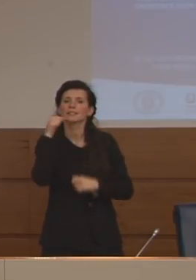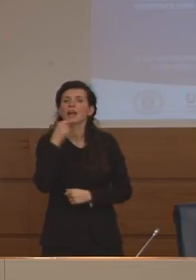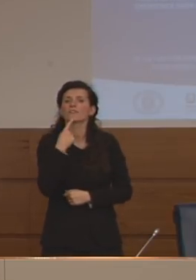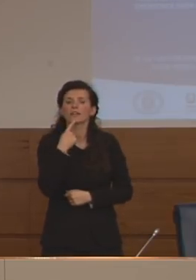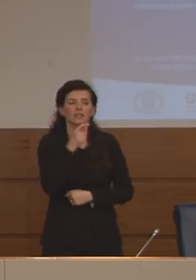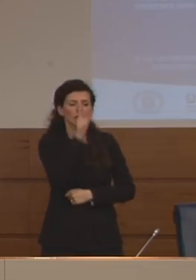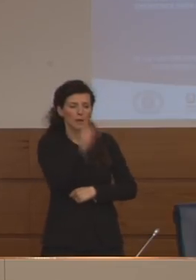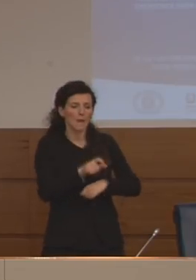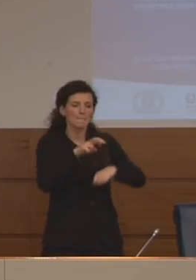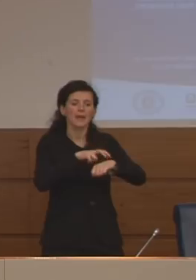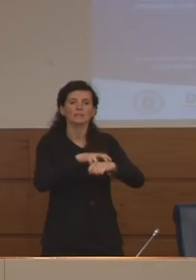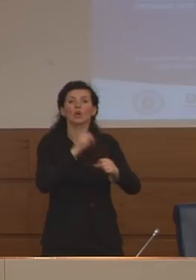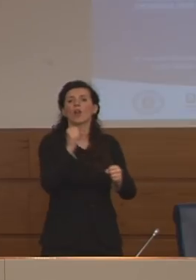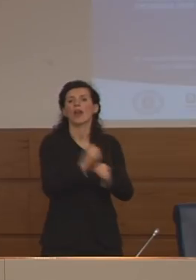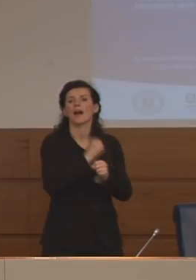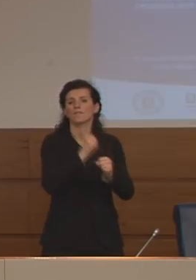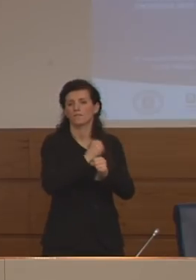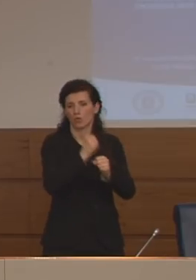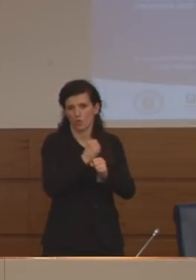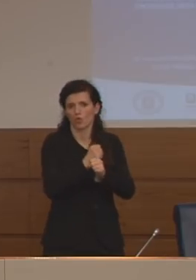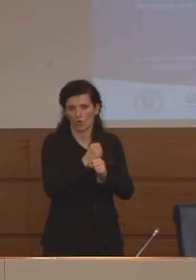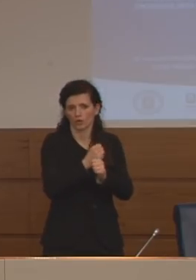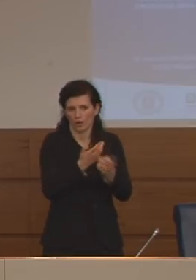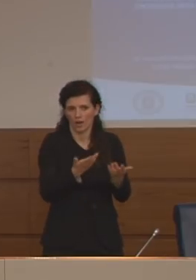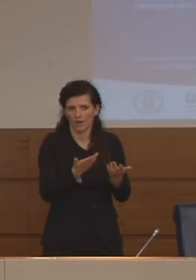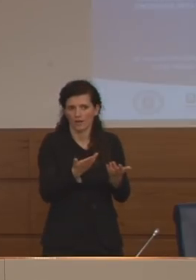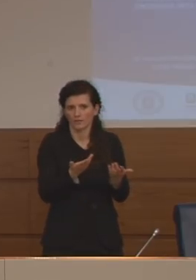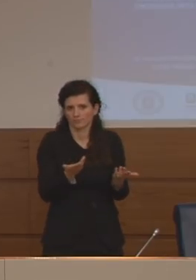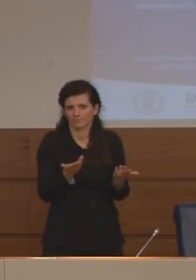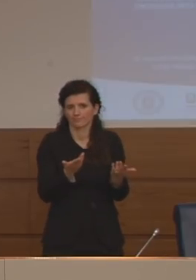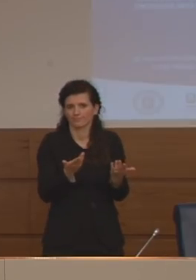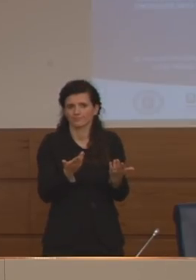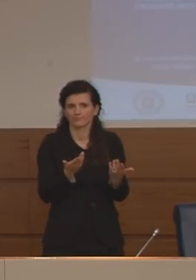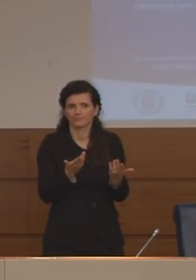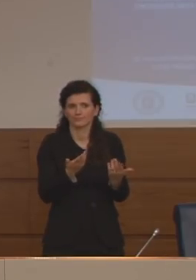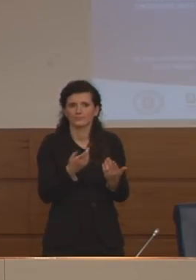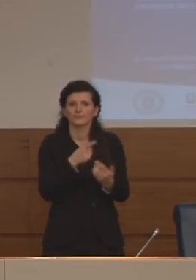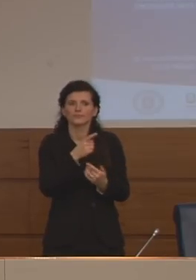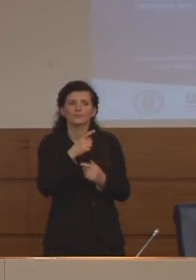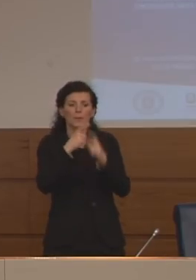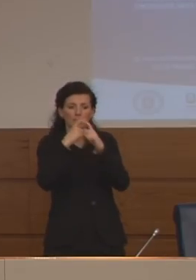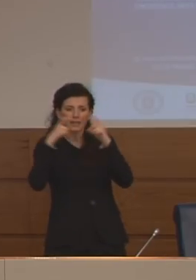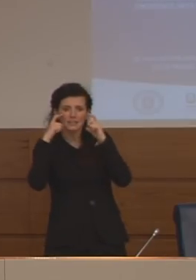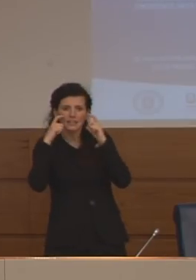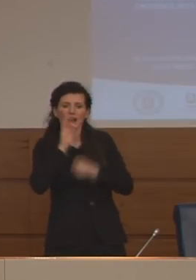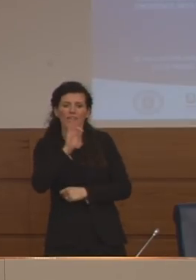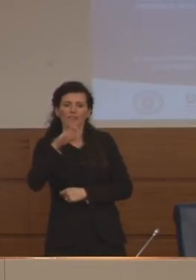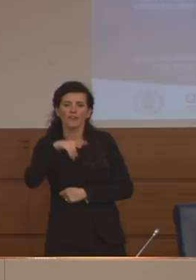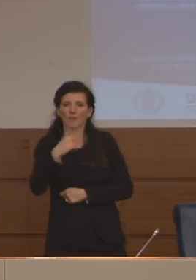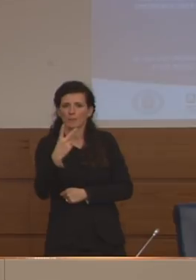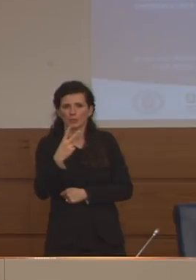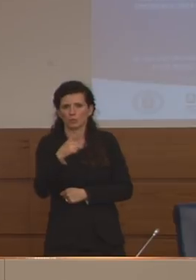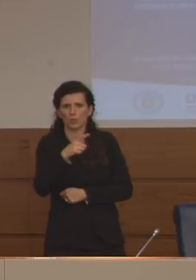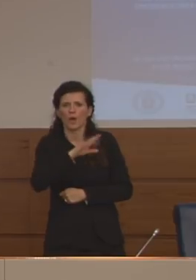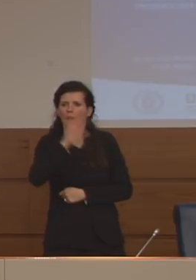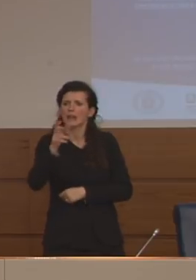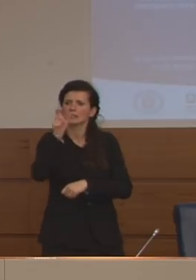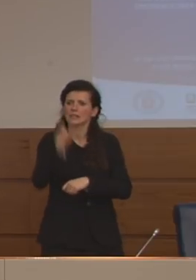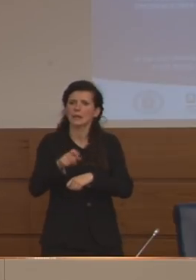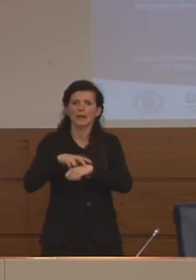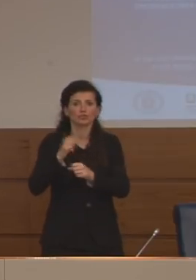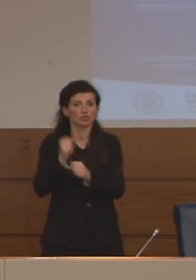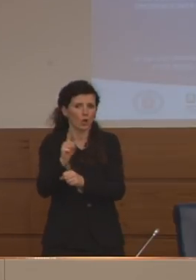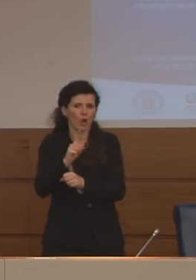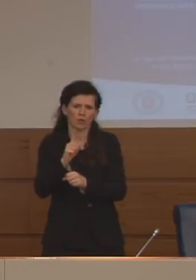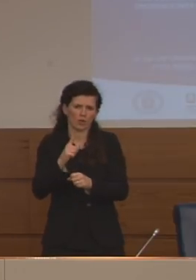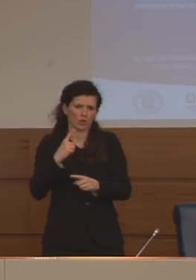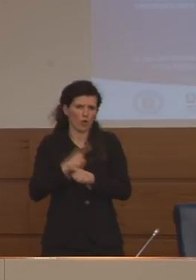Altrimenti non necessitano di mascherine ffp2. Riguardo al Sistema ADA, io adesso